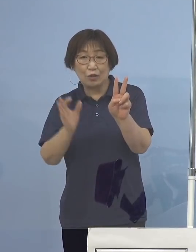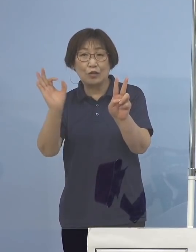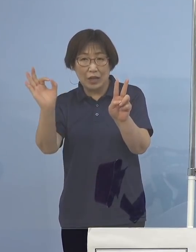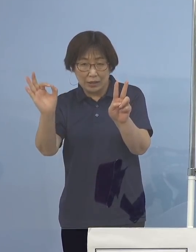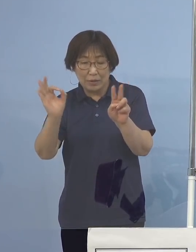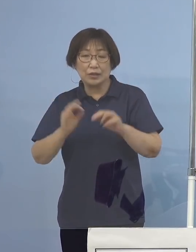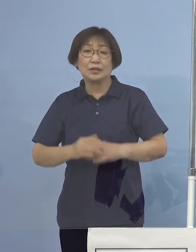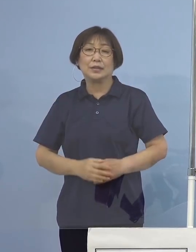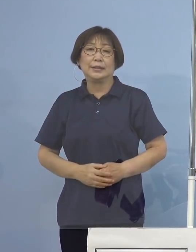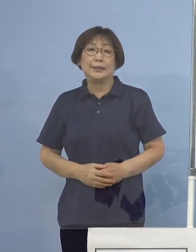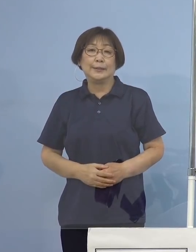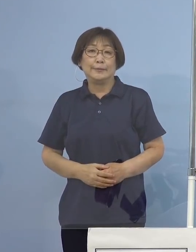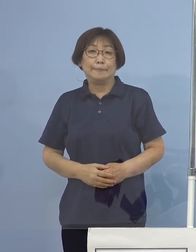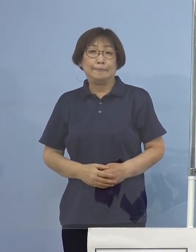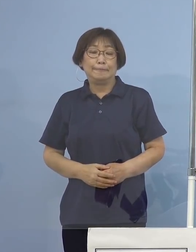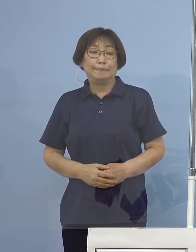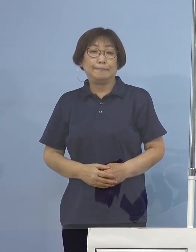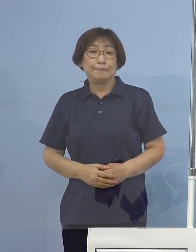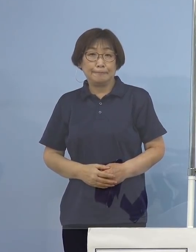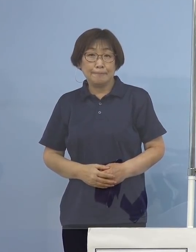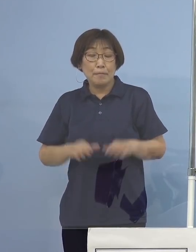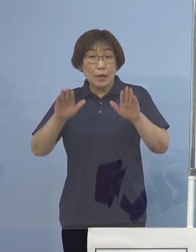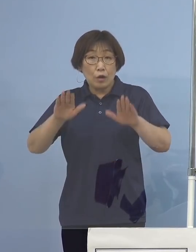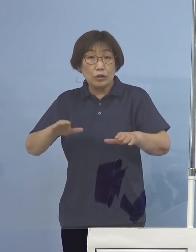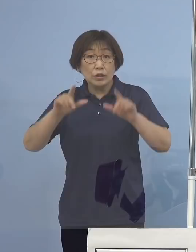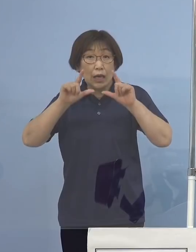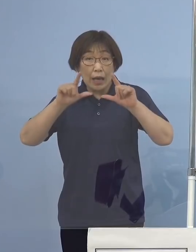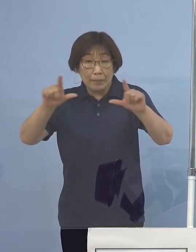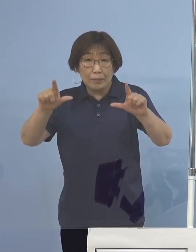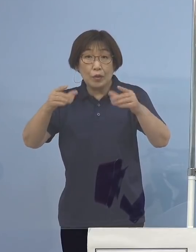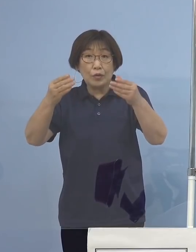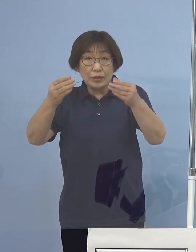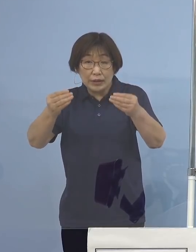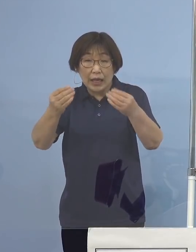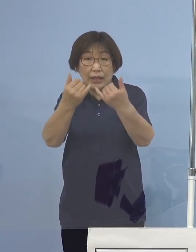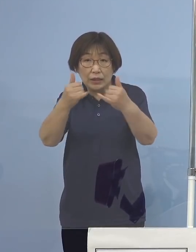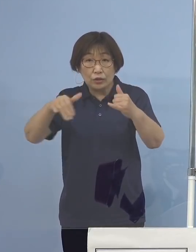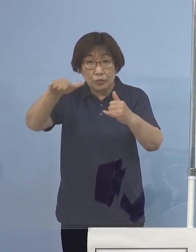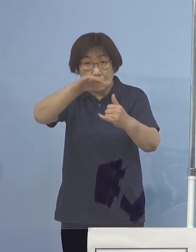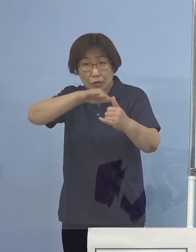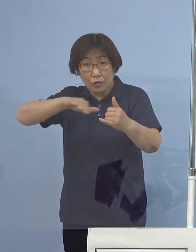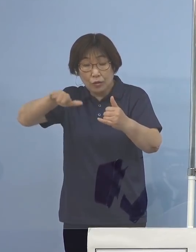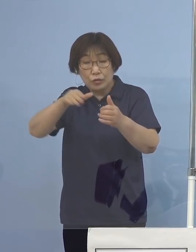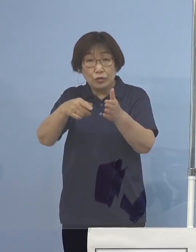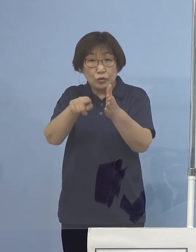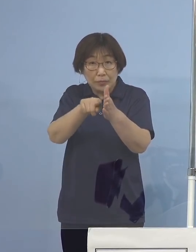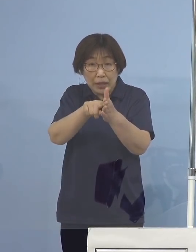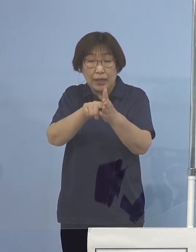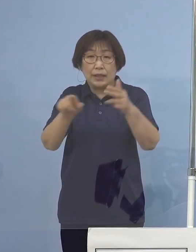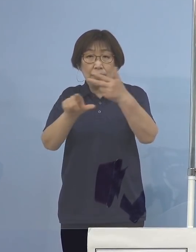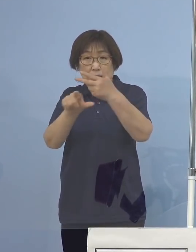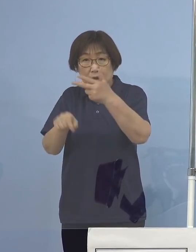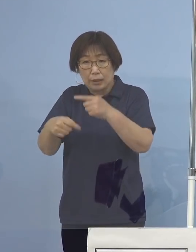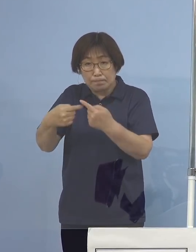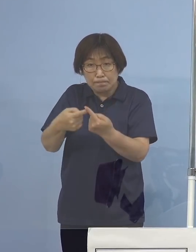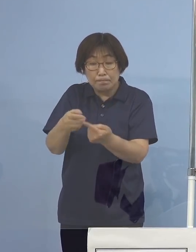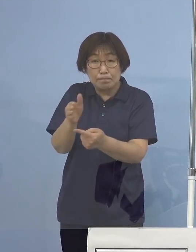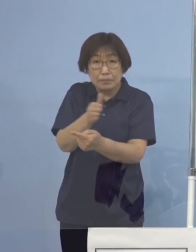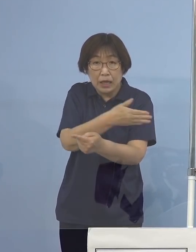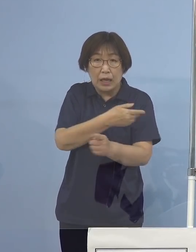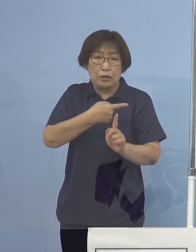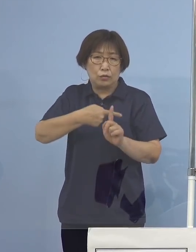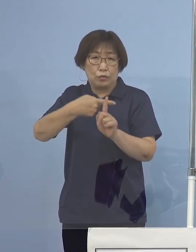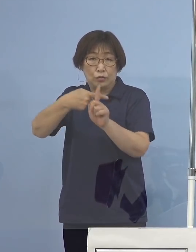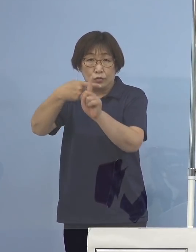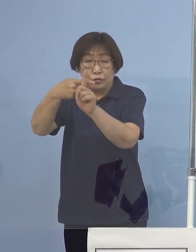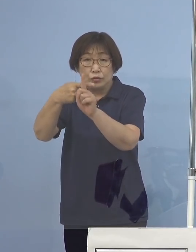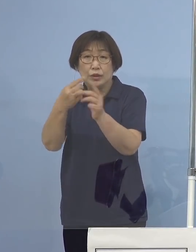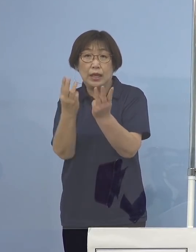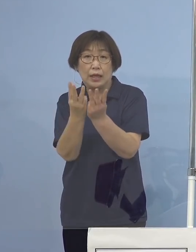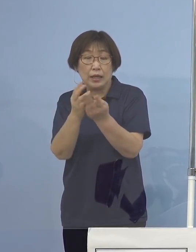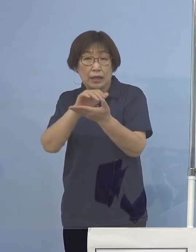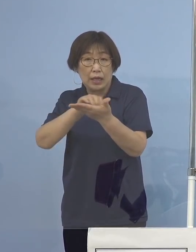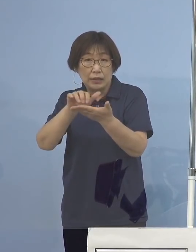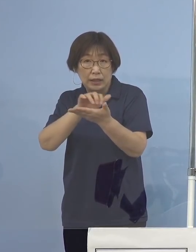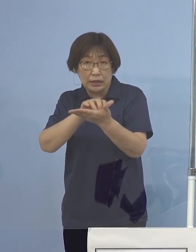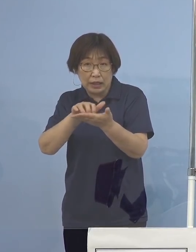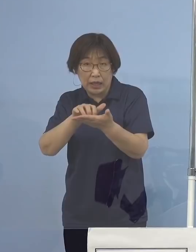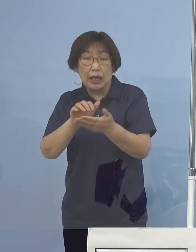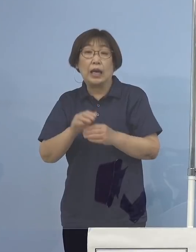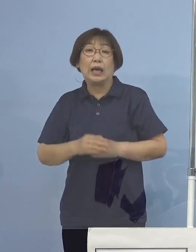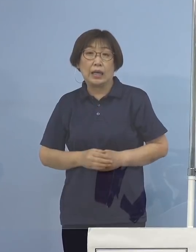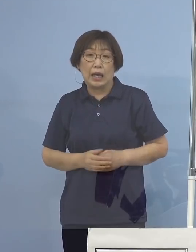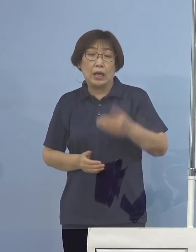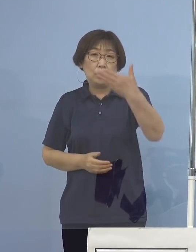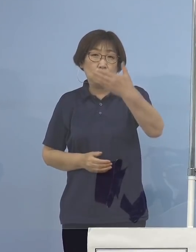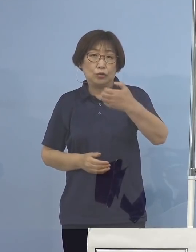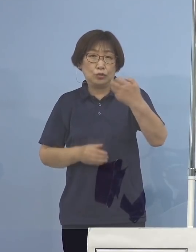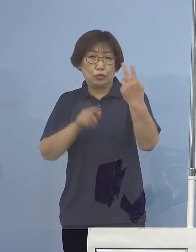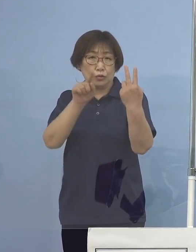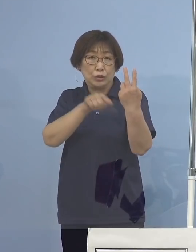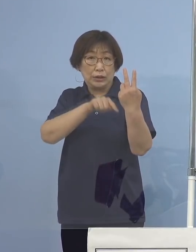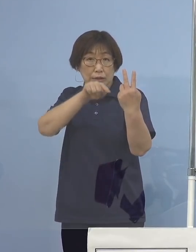本日発表した方々を含め7月に入ってからの 累計感染者数92名となりました